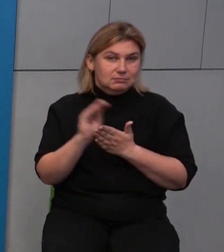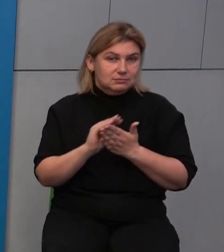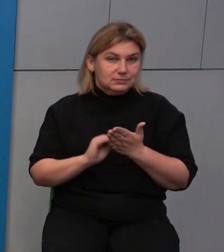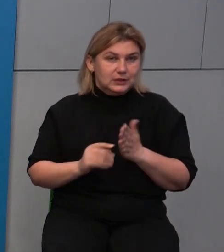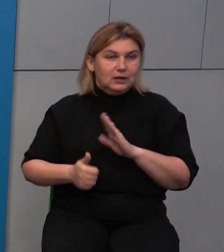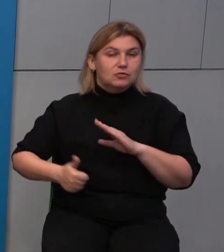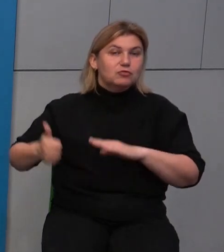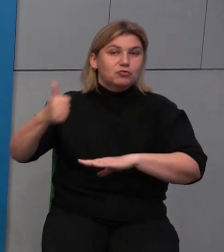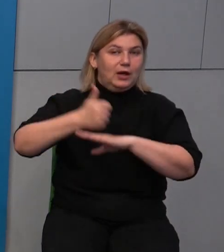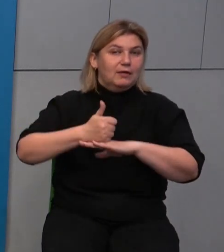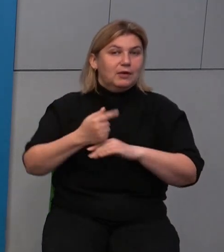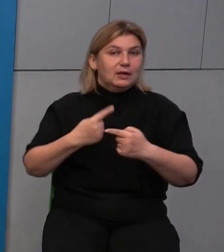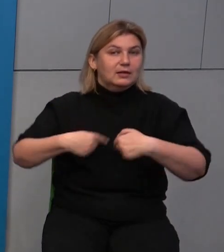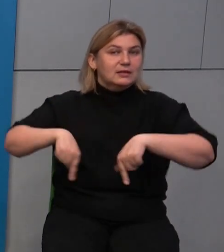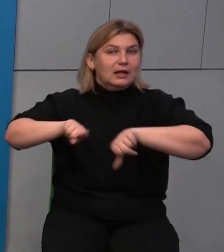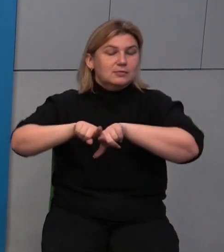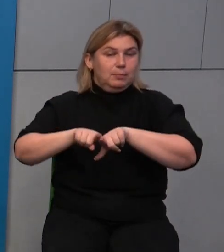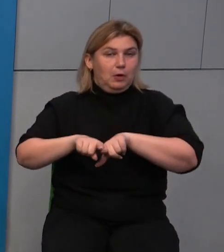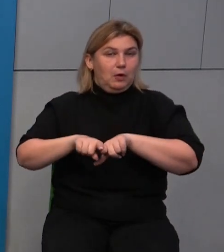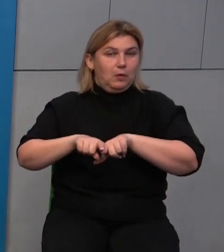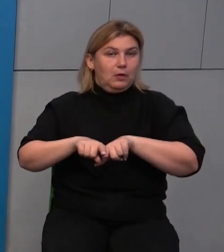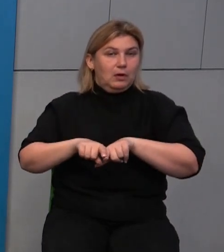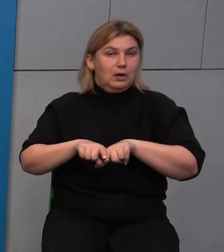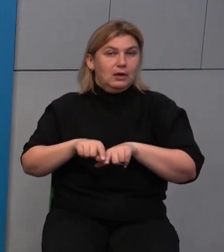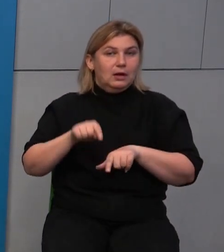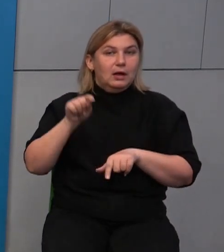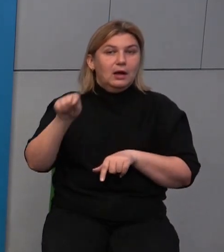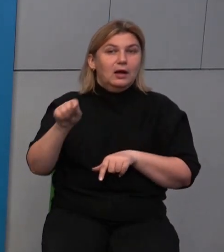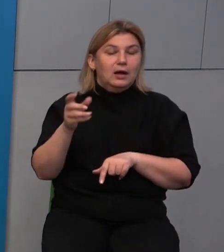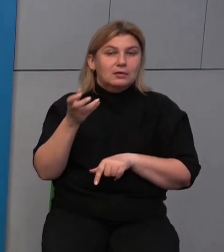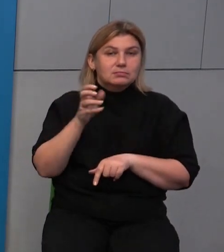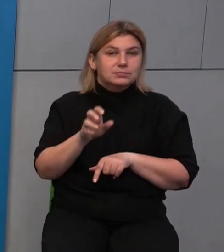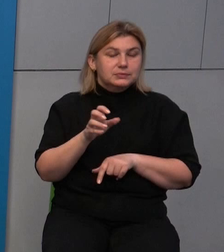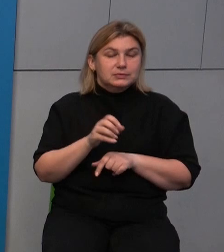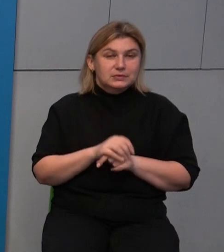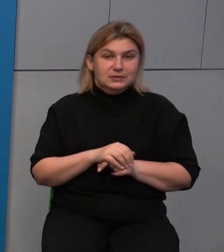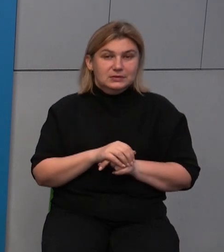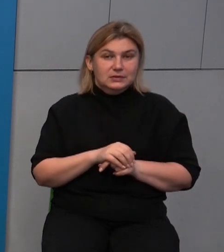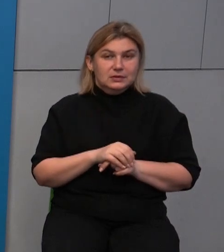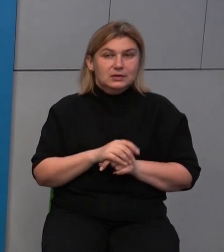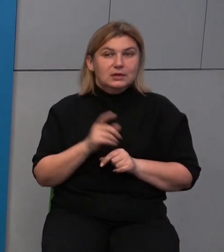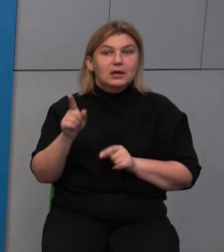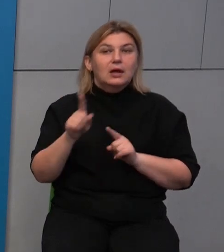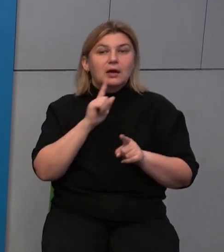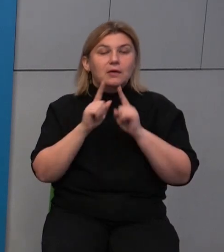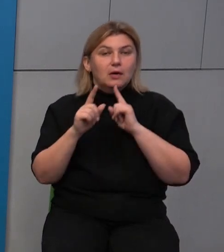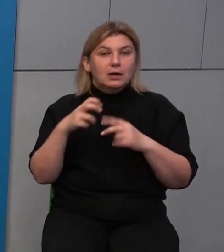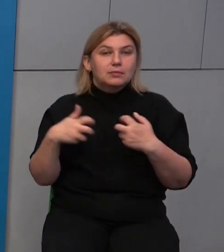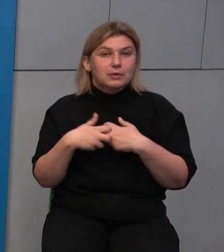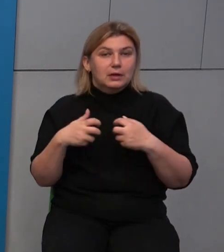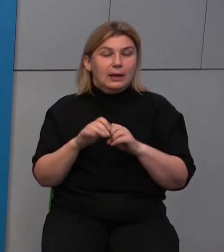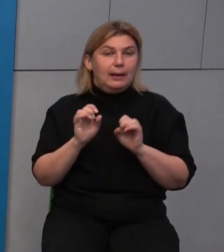tego zespołu redakcyjnego, mówi: a ta, proszę pani? Bo rozmawialiśmy przez Internet, to była pandemia oczywiście.